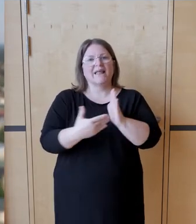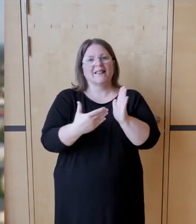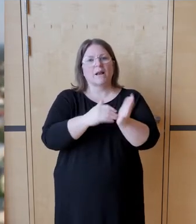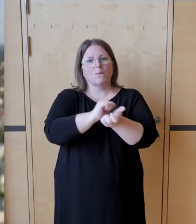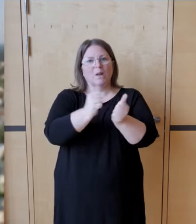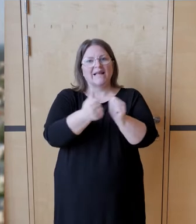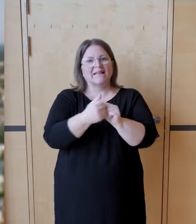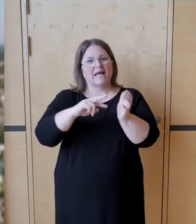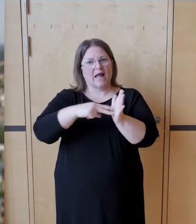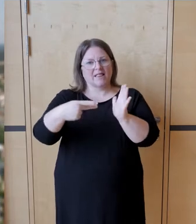Ordet är fritt